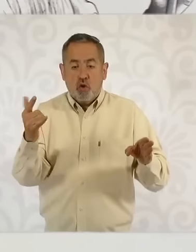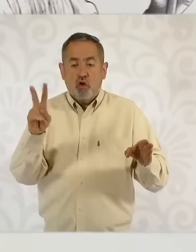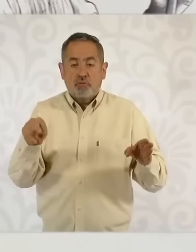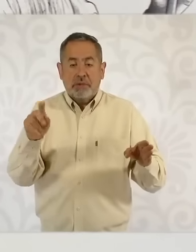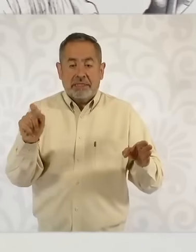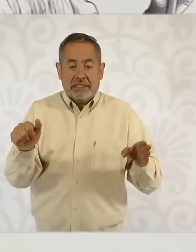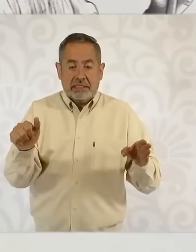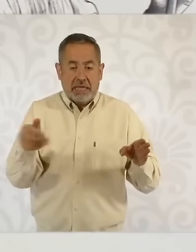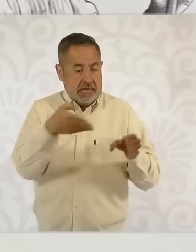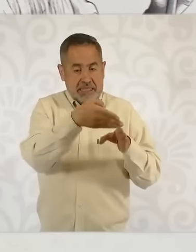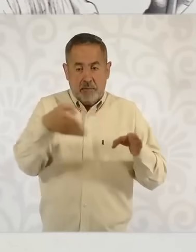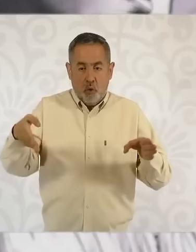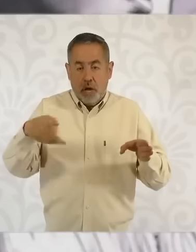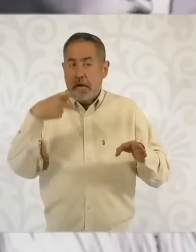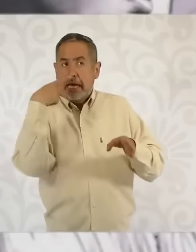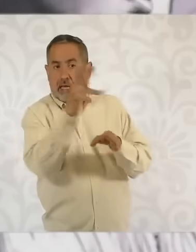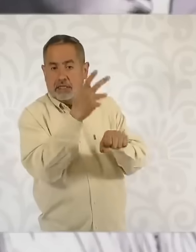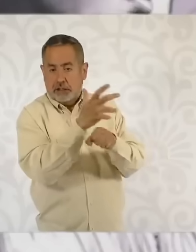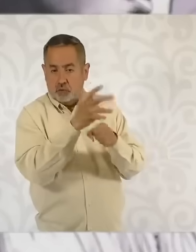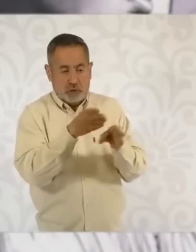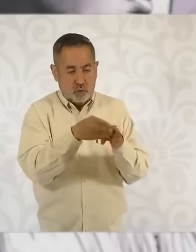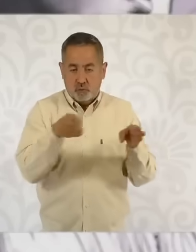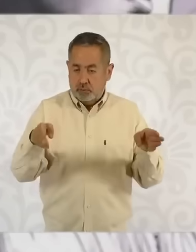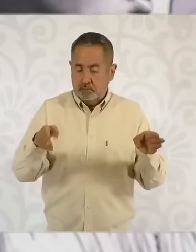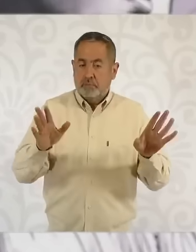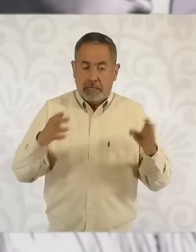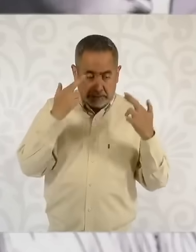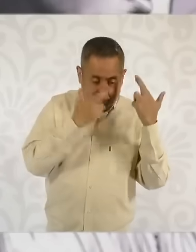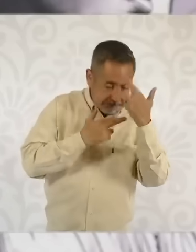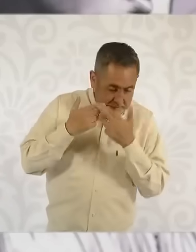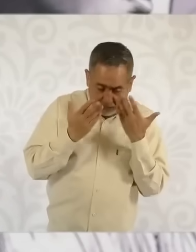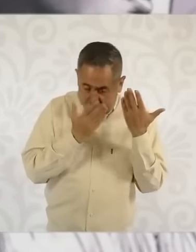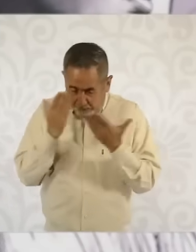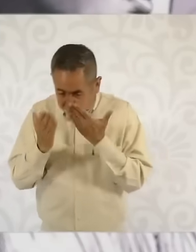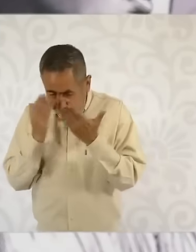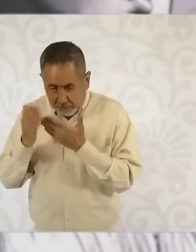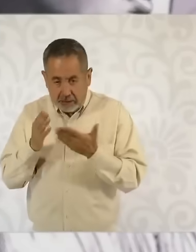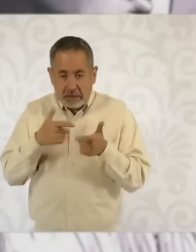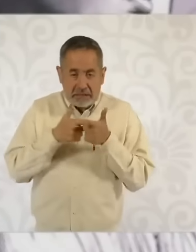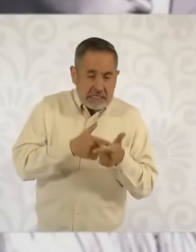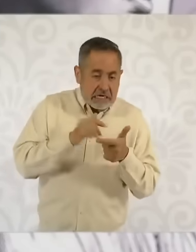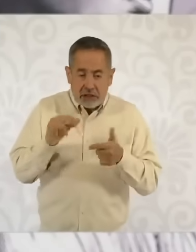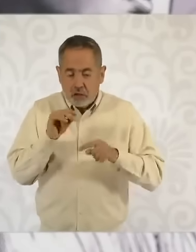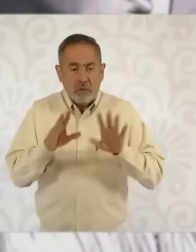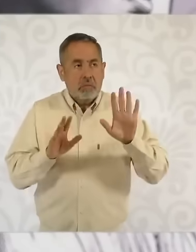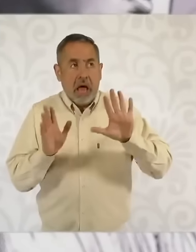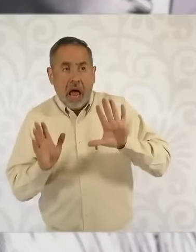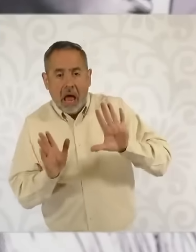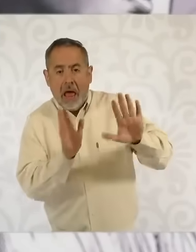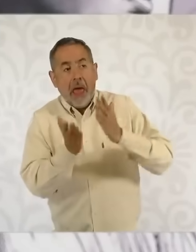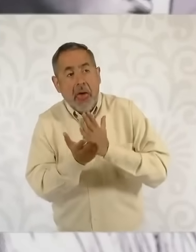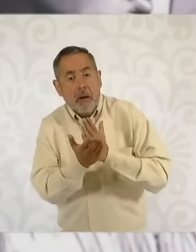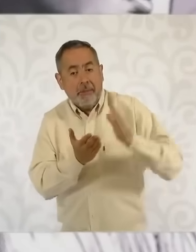el plazo establecido Eh nosotros estaremos también haciendo nuestro propio proceso de